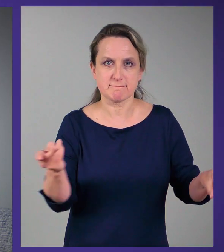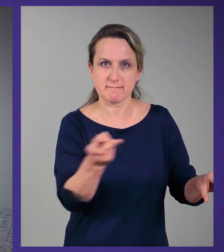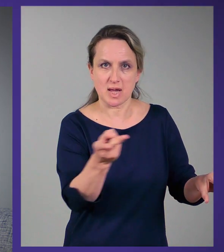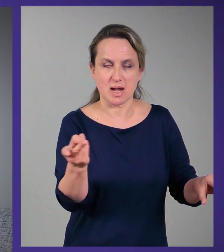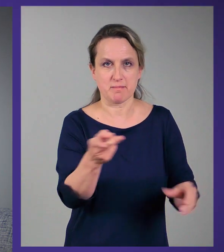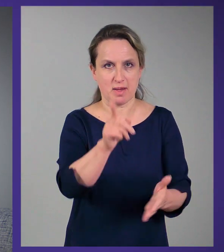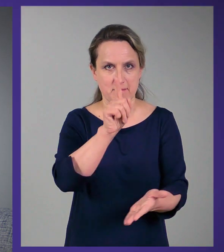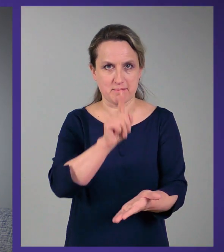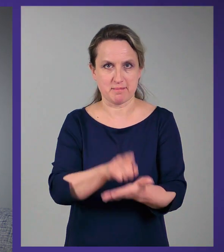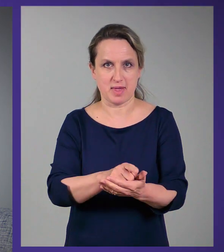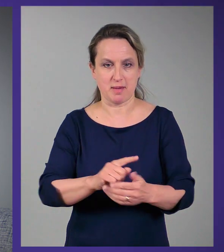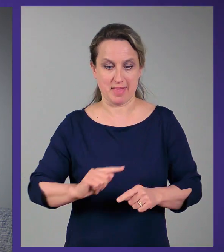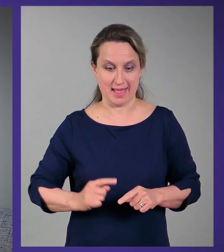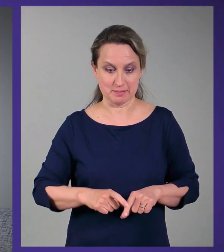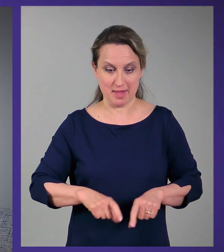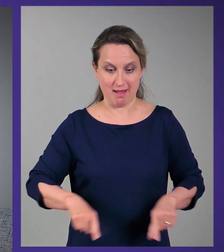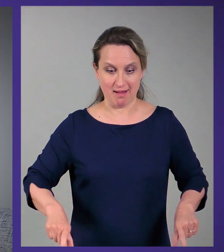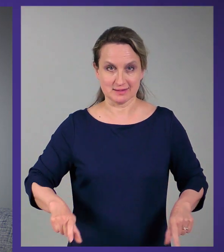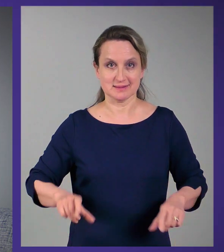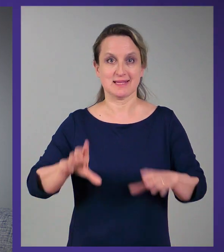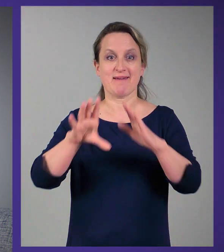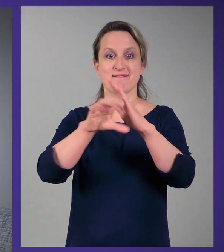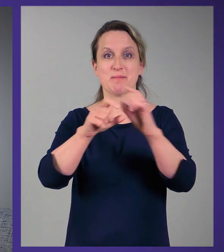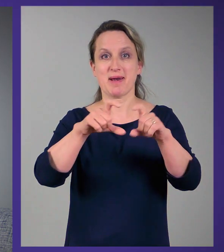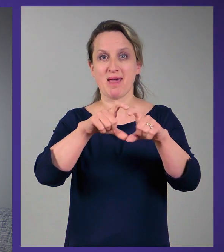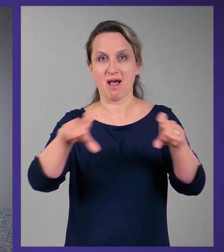Esimene ja viimane aste aga tuleb markeerida kontrastselt.